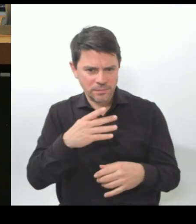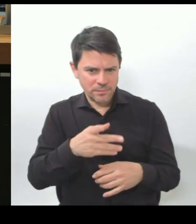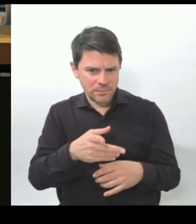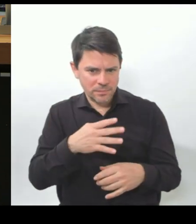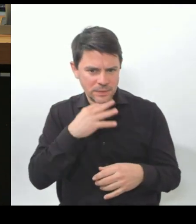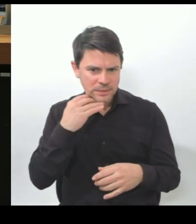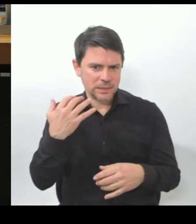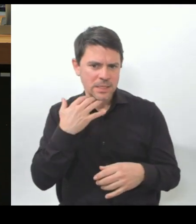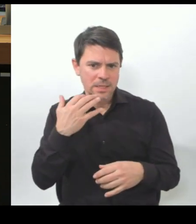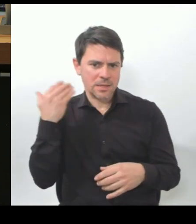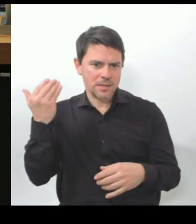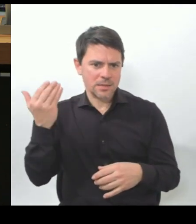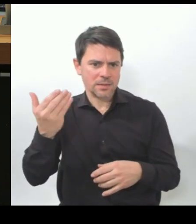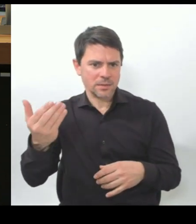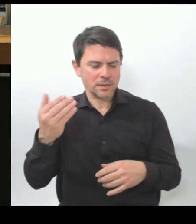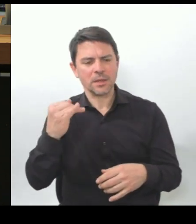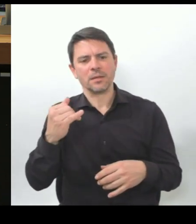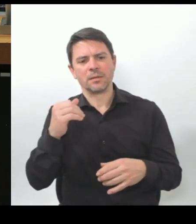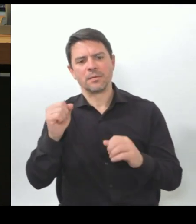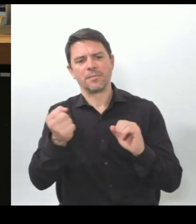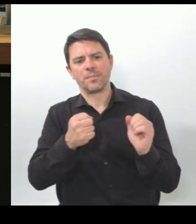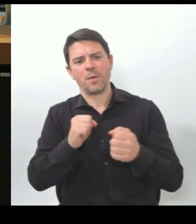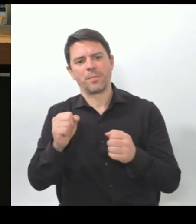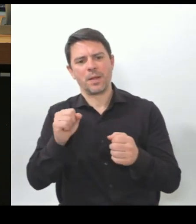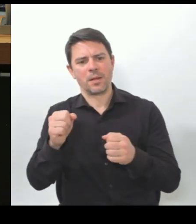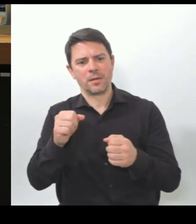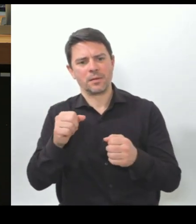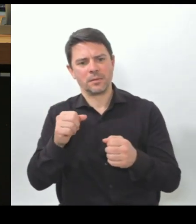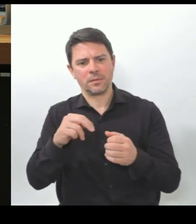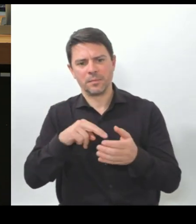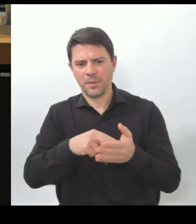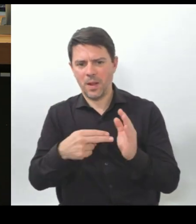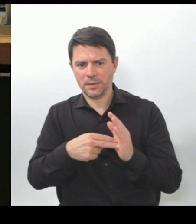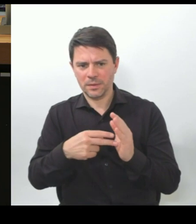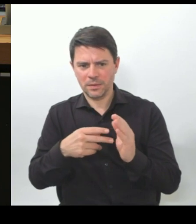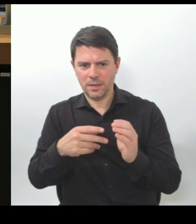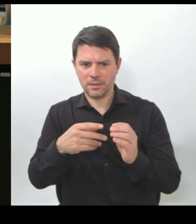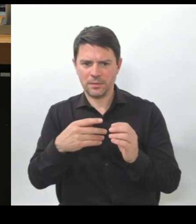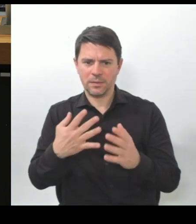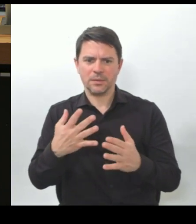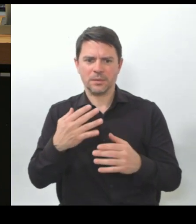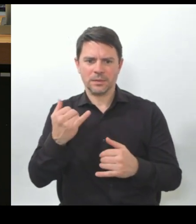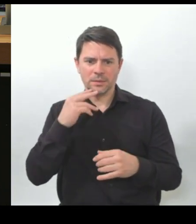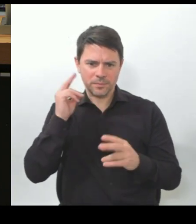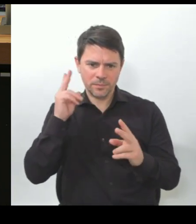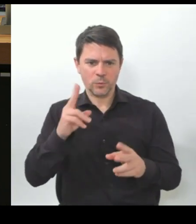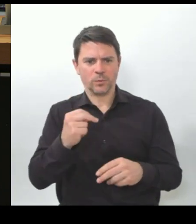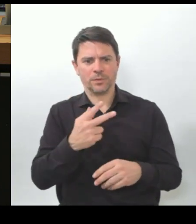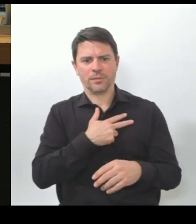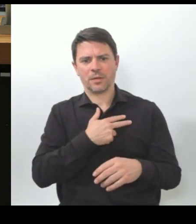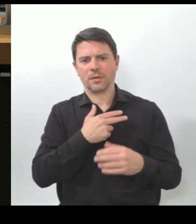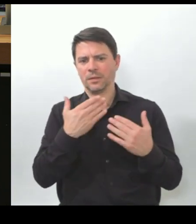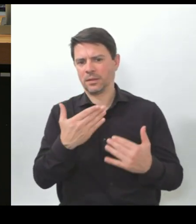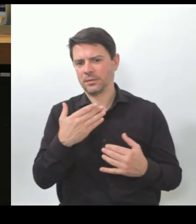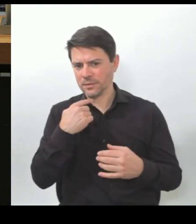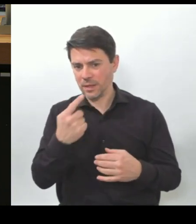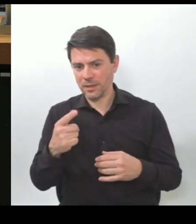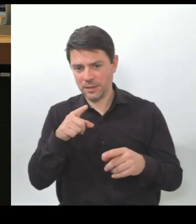das Mantra übernehmen. Jetzt darf ich mal kurz noch mal etwas Wahlwerbung mach. Das ist ja heute wirklich nur noch eine reine Wahl Werbesendungen im Abgeordnetenhaus.